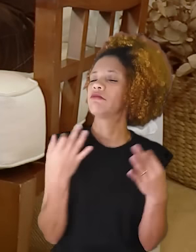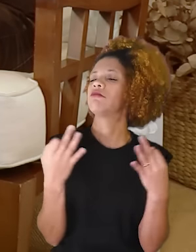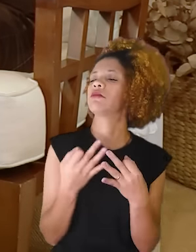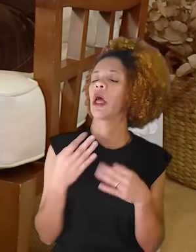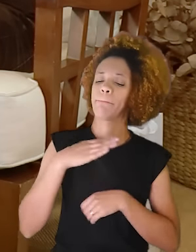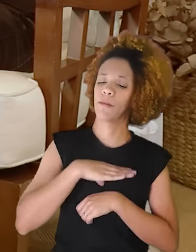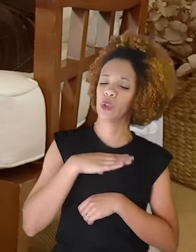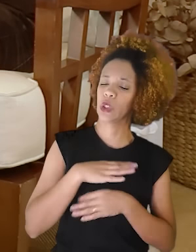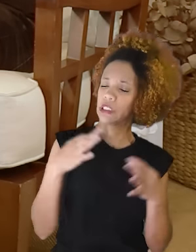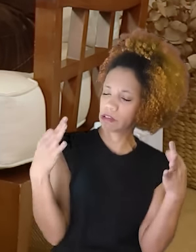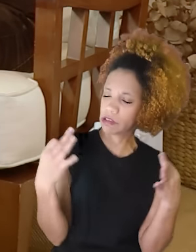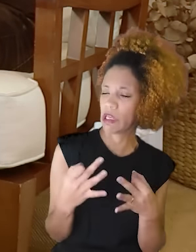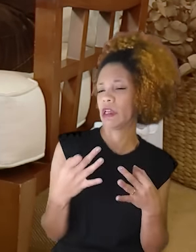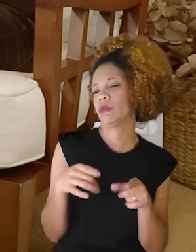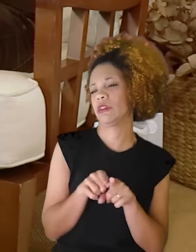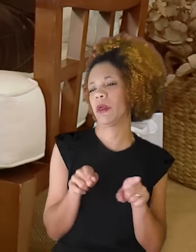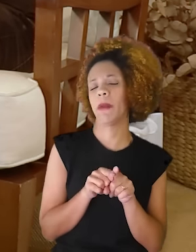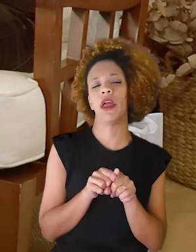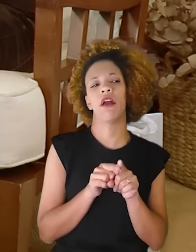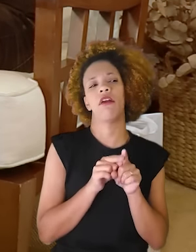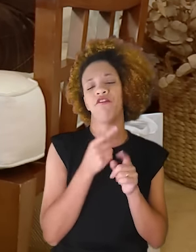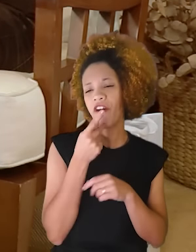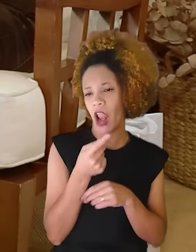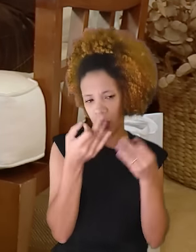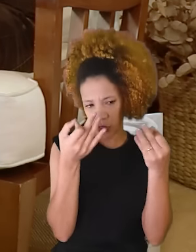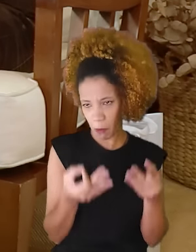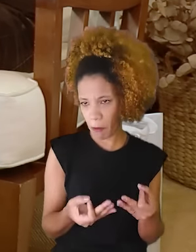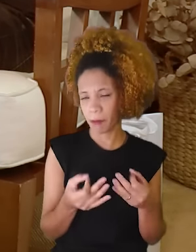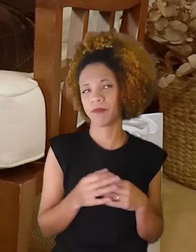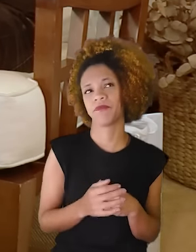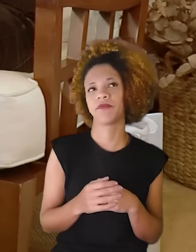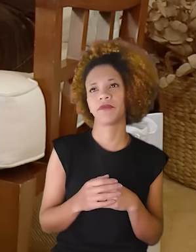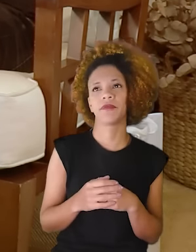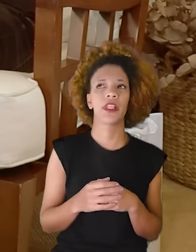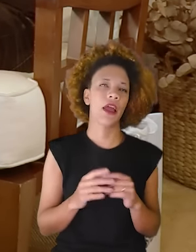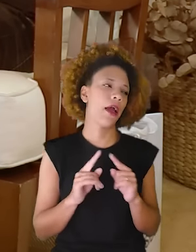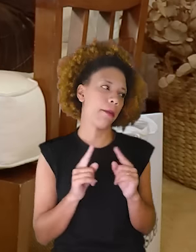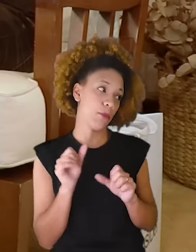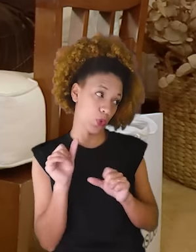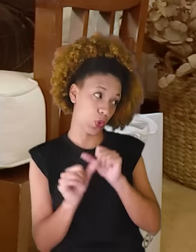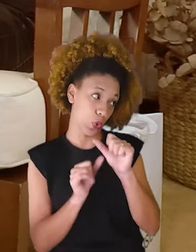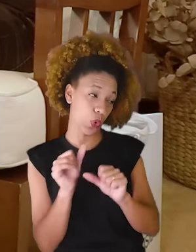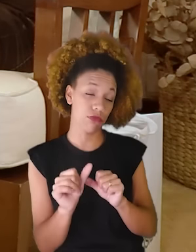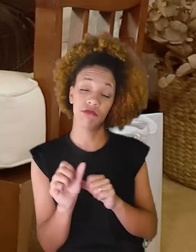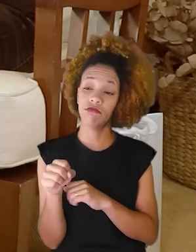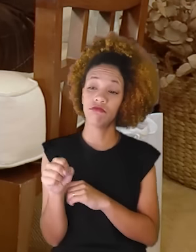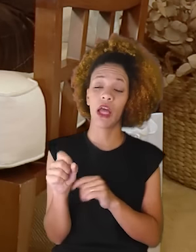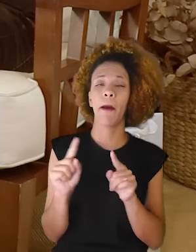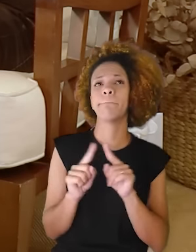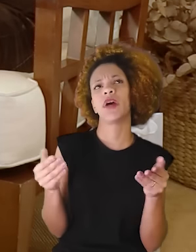do português correto bem Bem dito e tal aí eu acho que aí seu público foi mudando é aí acho que hoje